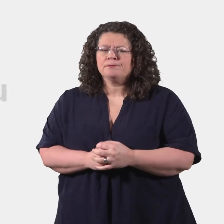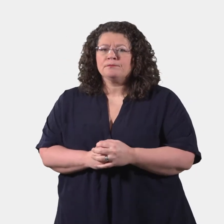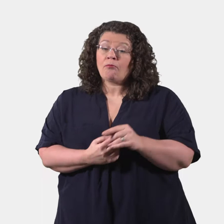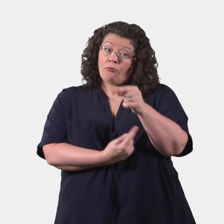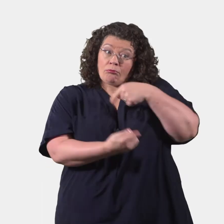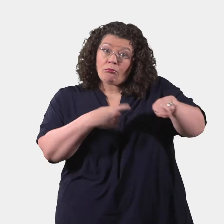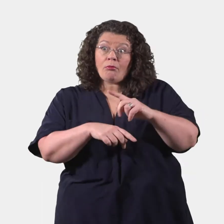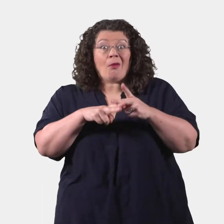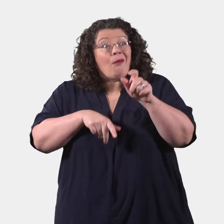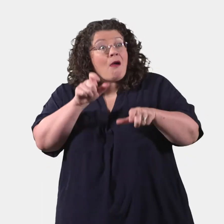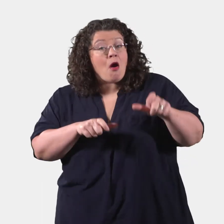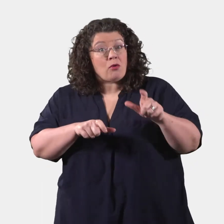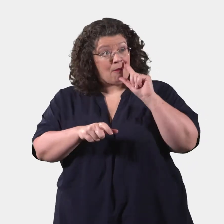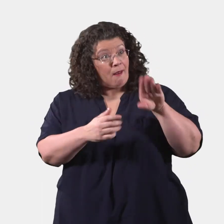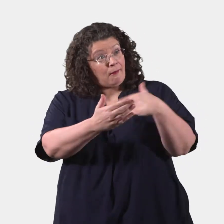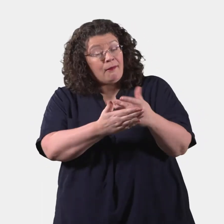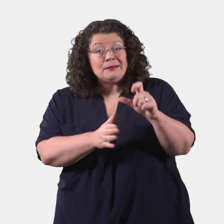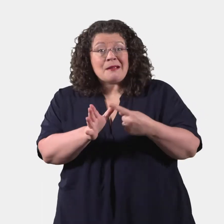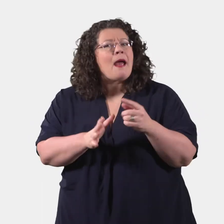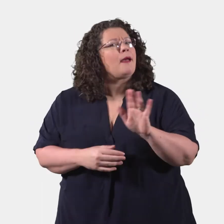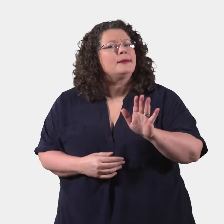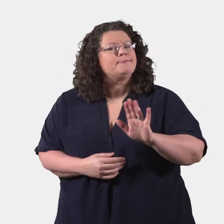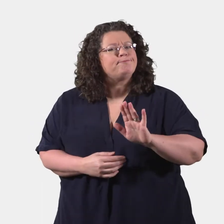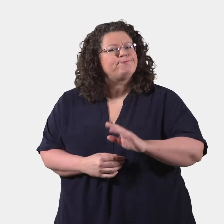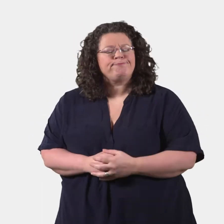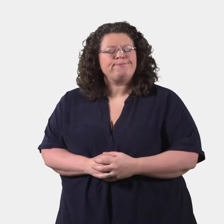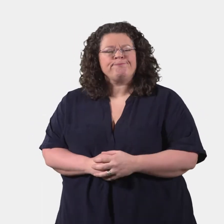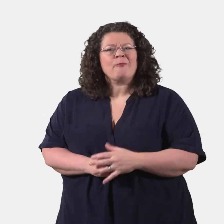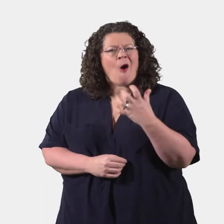Nid yw pob gofalwr yn gallu cael Lwfans Gofalwyr.